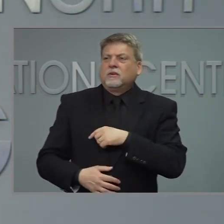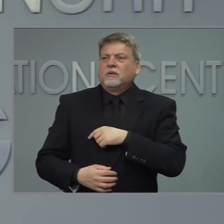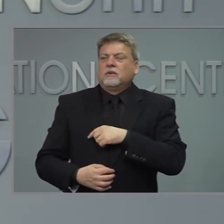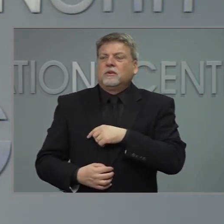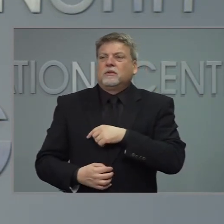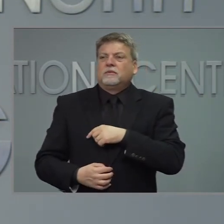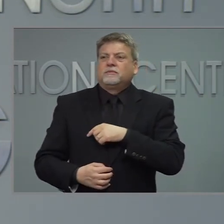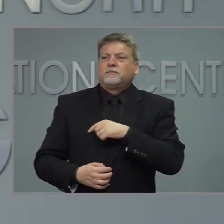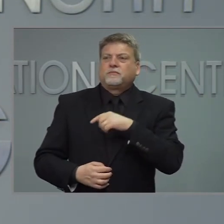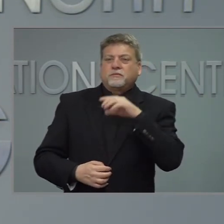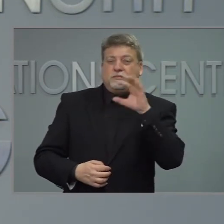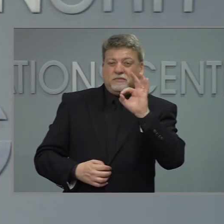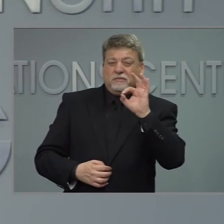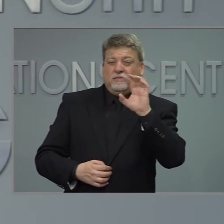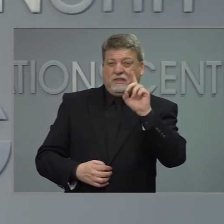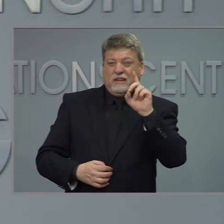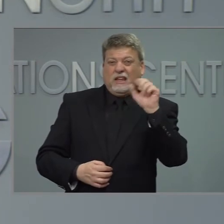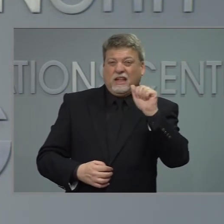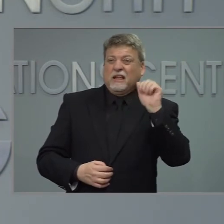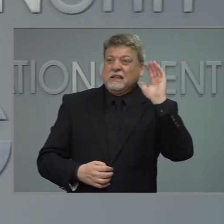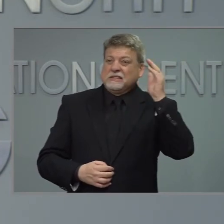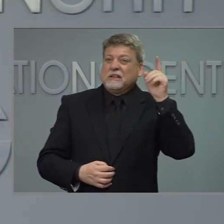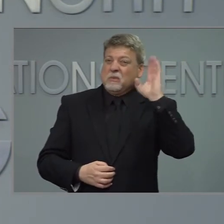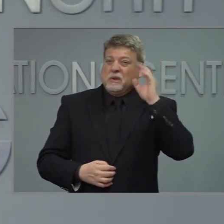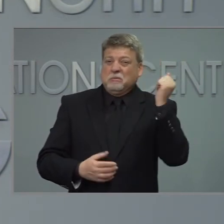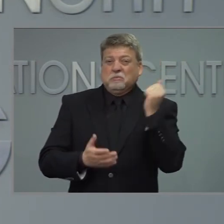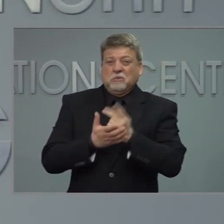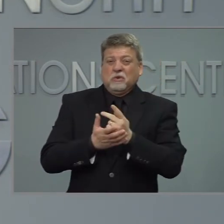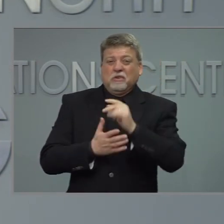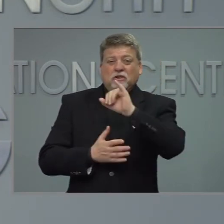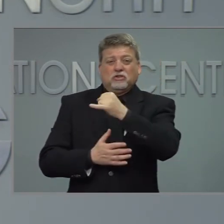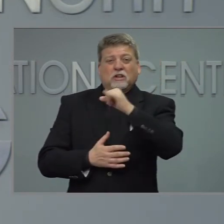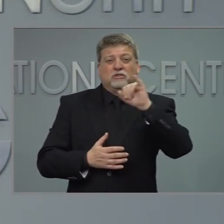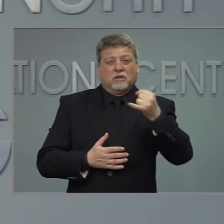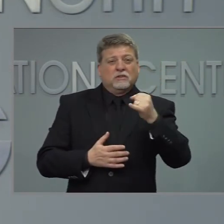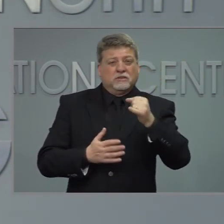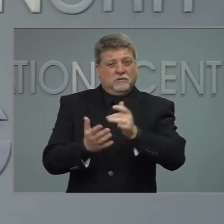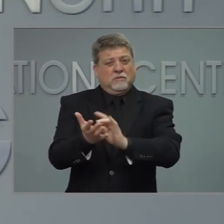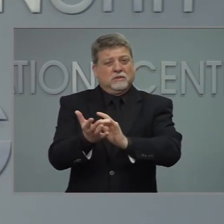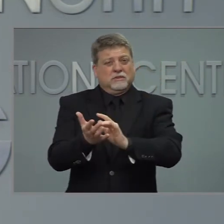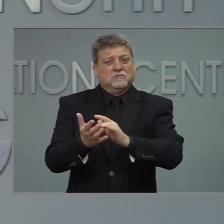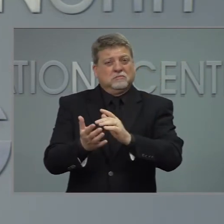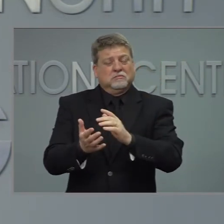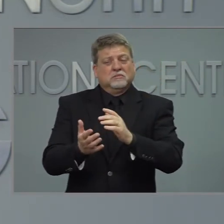Han para cuerda. Estamos hablando es muy claro que la FDA para propagar la vacuna de